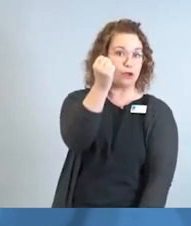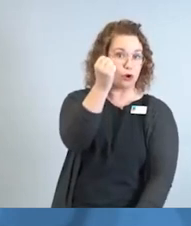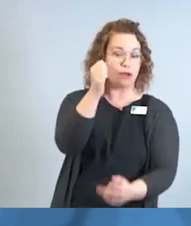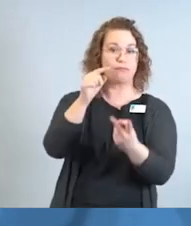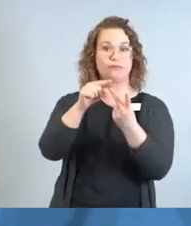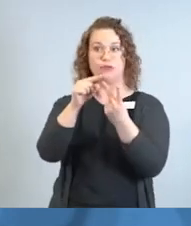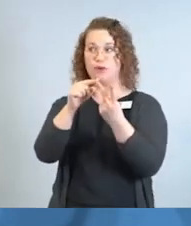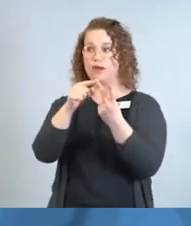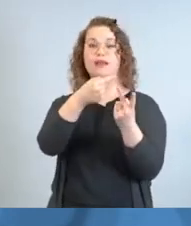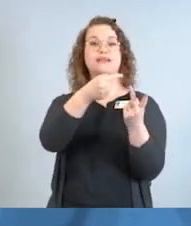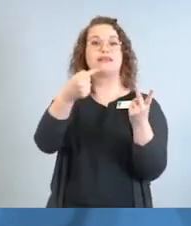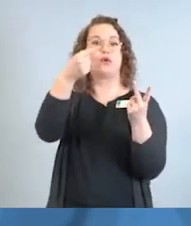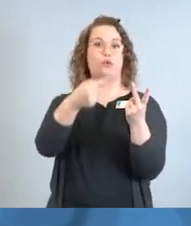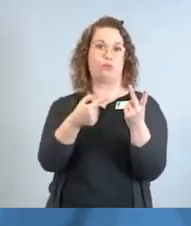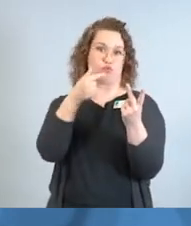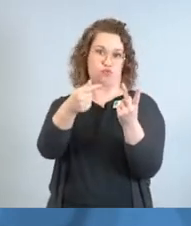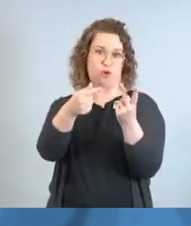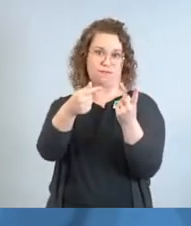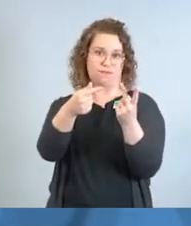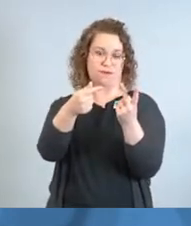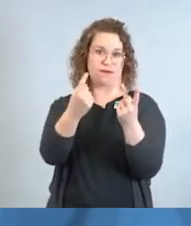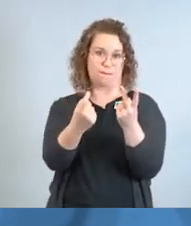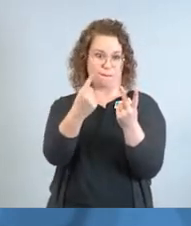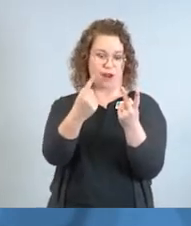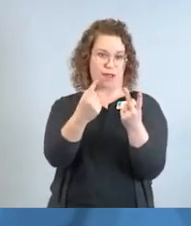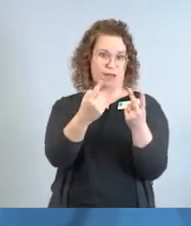Koko väestöstä yhden annoksen on saanut noin 22 %.